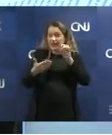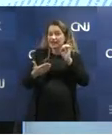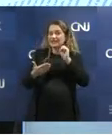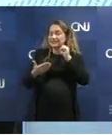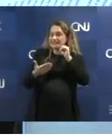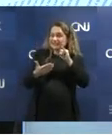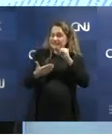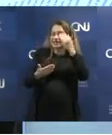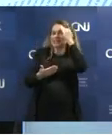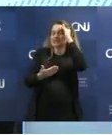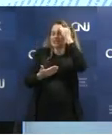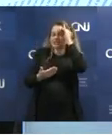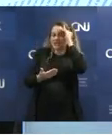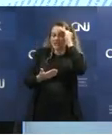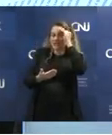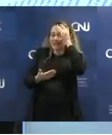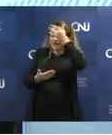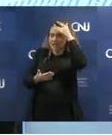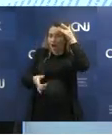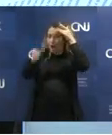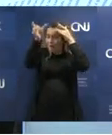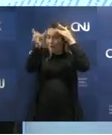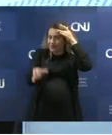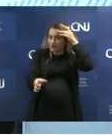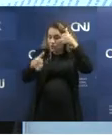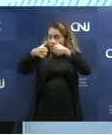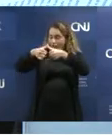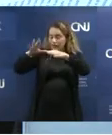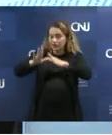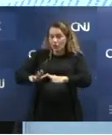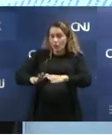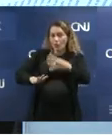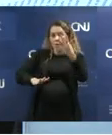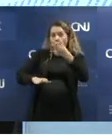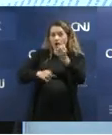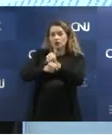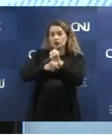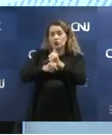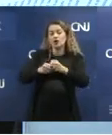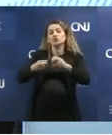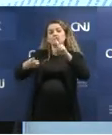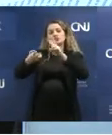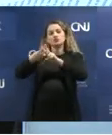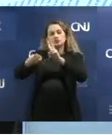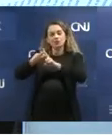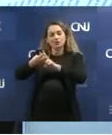que a pessoa ficou quatro anos preso preventivamente, 20 tendo sido absolvido